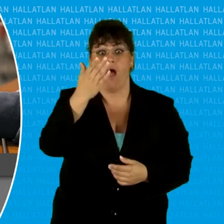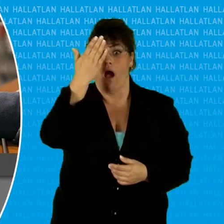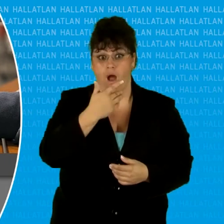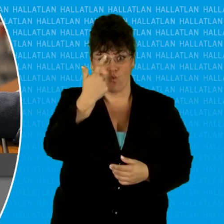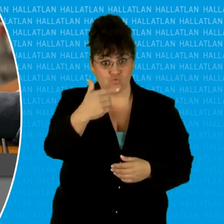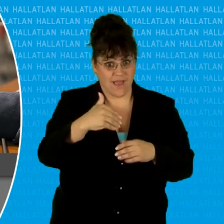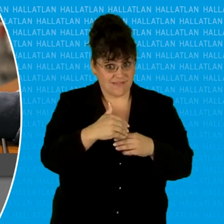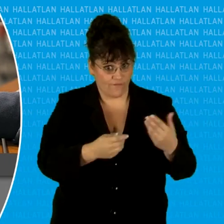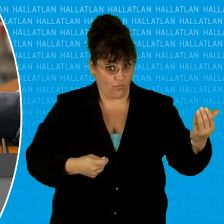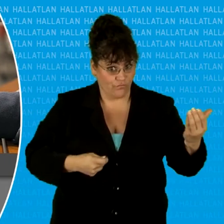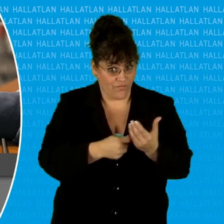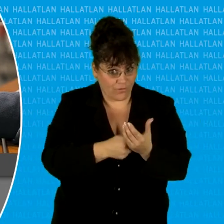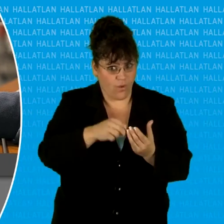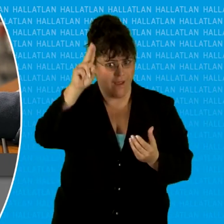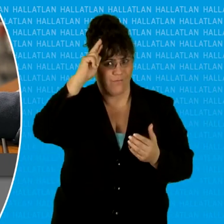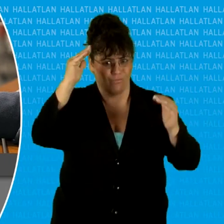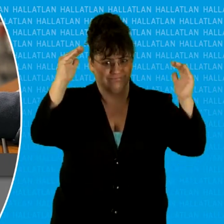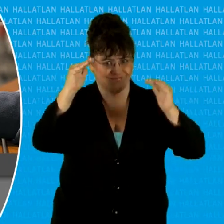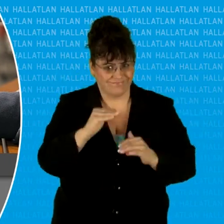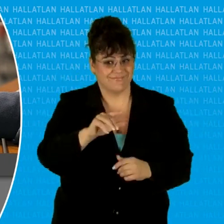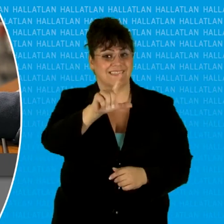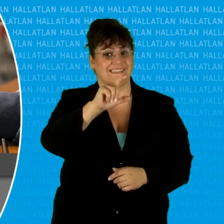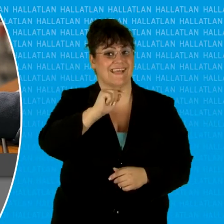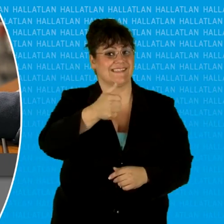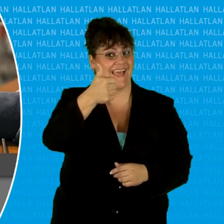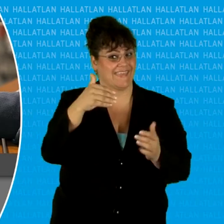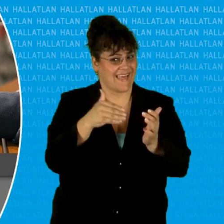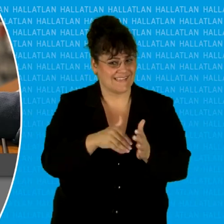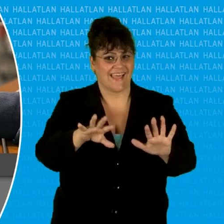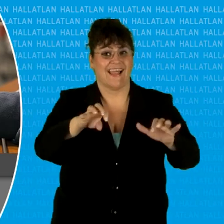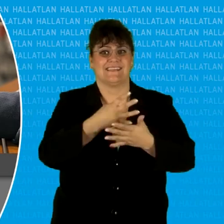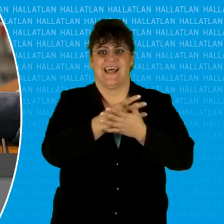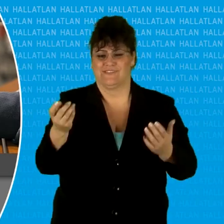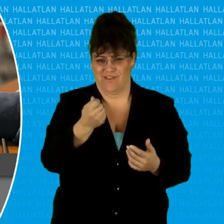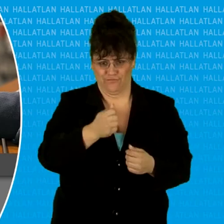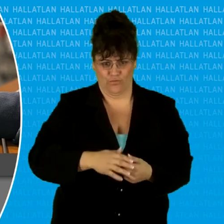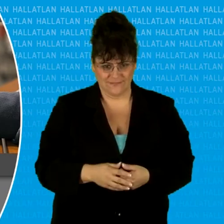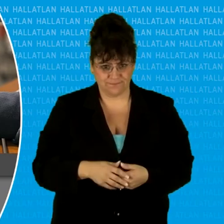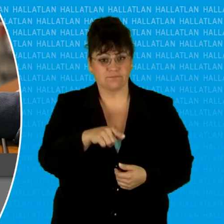míg egy azonnali húszezer forintos egyenlegfeltöltéssel 211.990 forint.